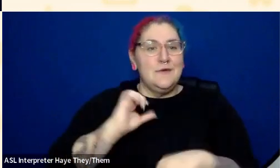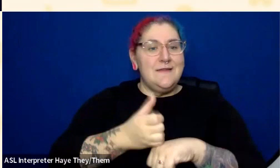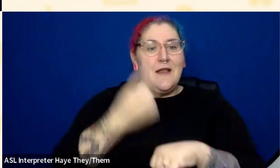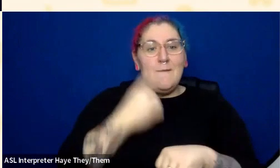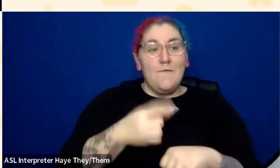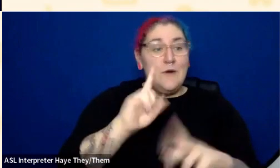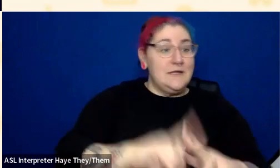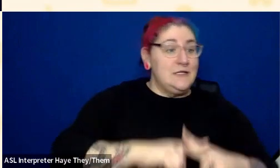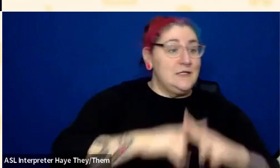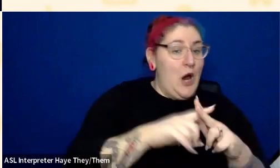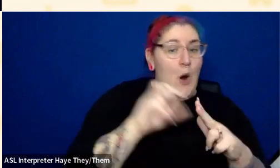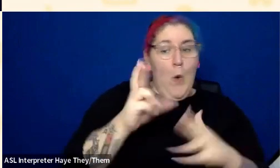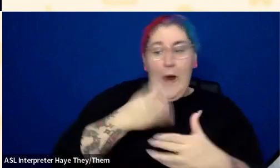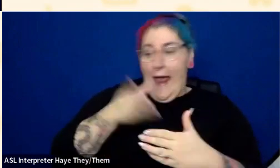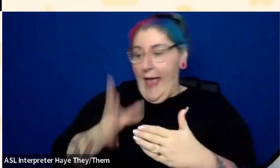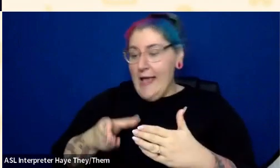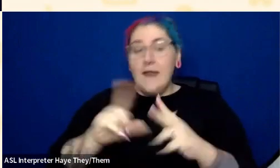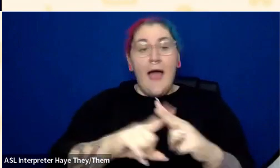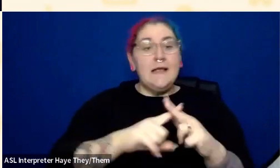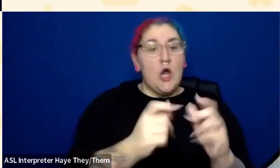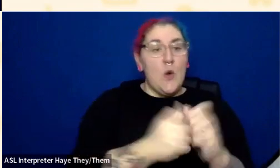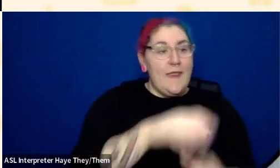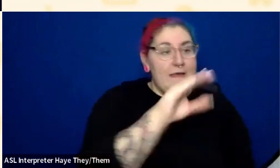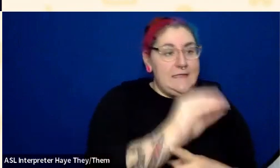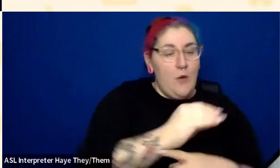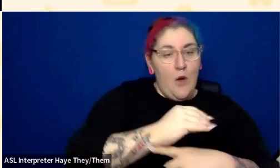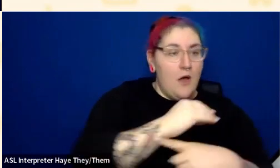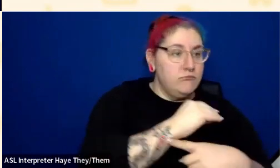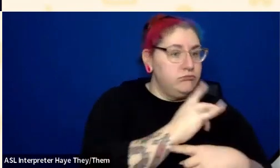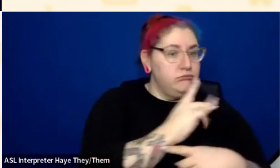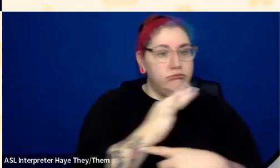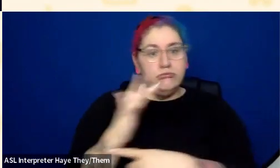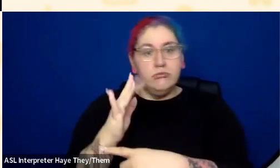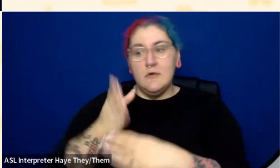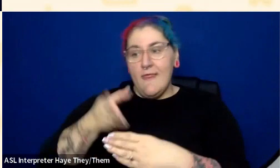y termino en el marco final. Pero tú decides cómo quieres animar eso a lo largo del proceso cualesquiera que sean tus marcos.